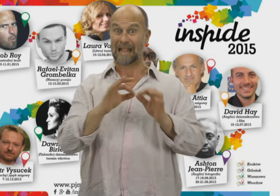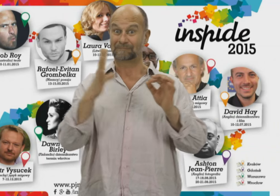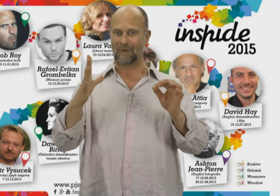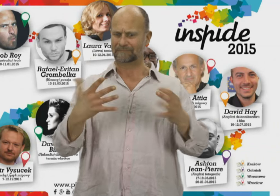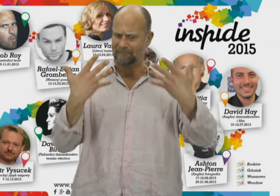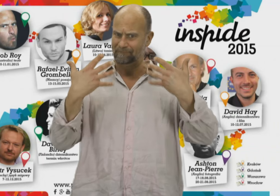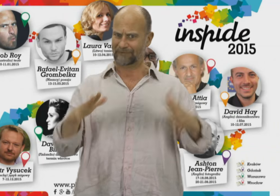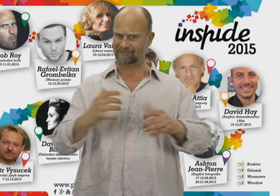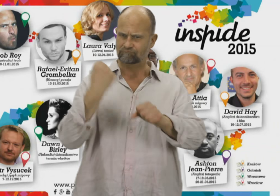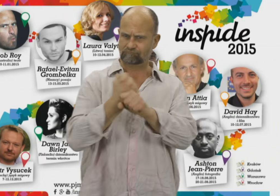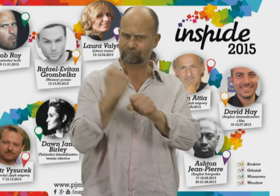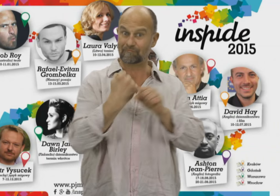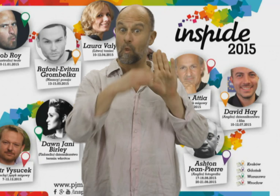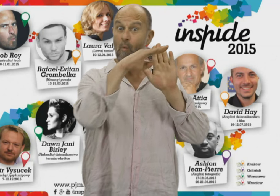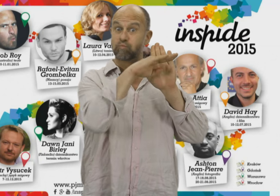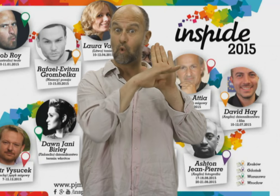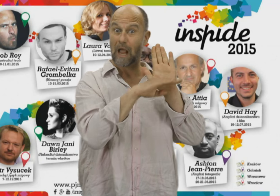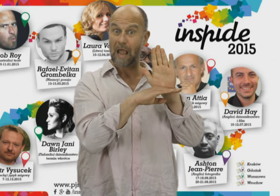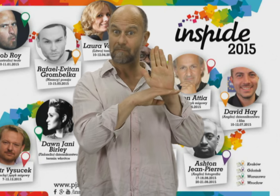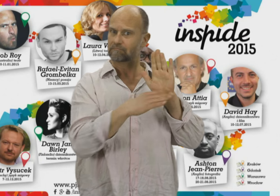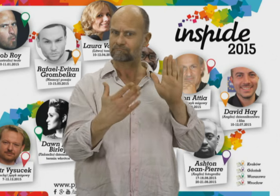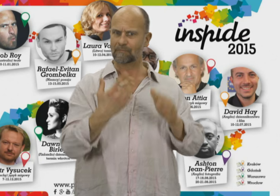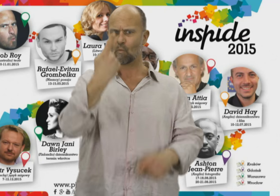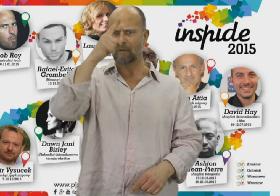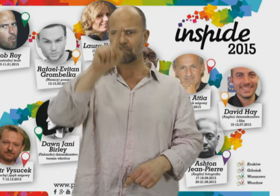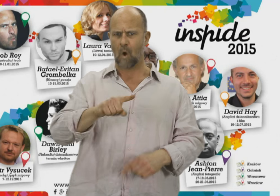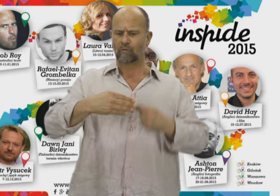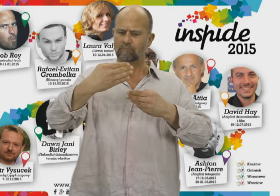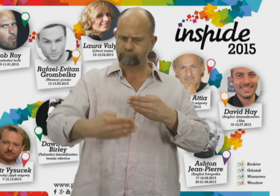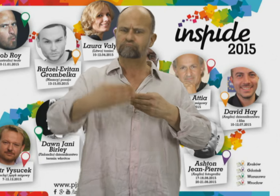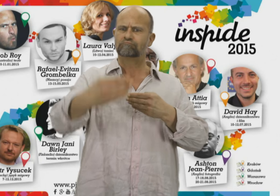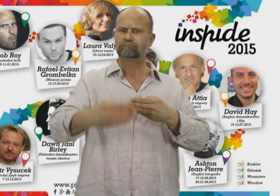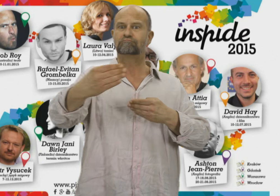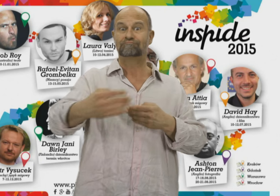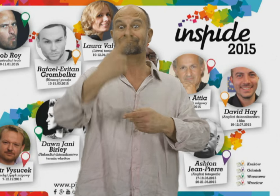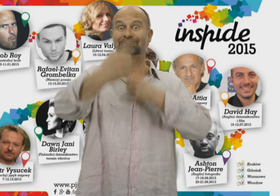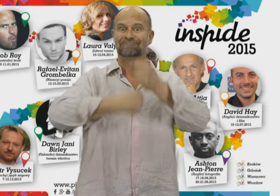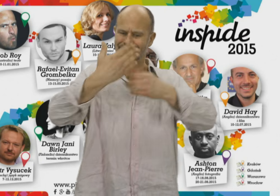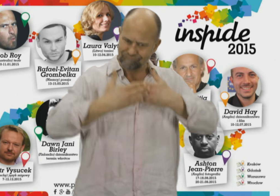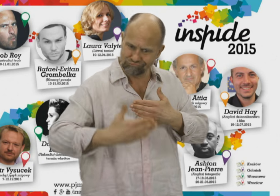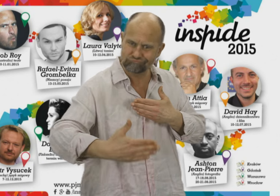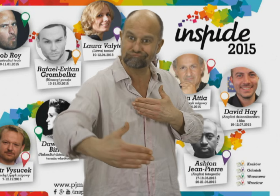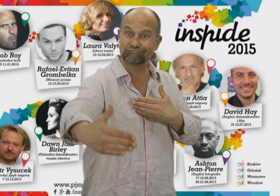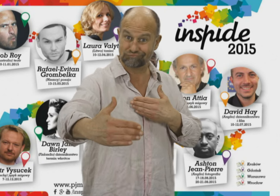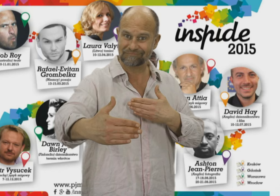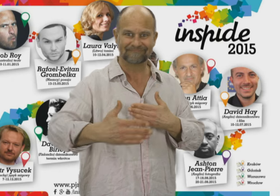Das INSPIDE Team macht also solches Programm jeden Monat. Das ganze Jahr über.